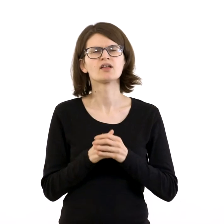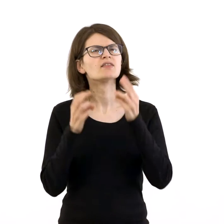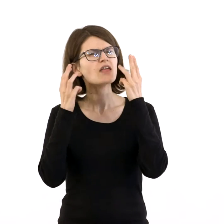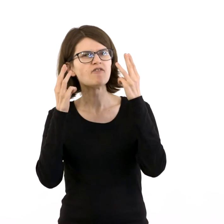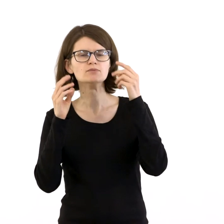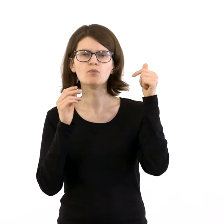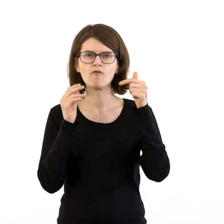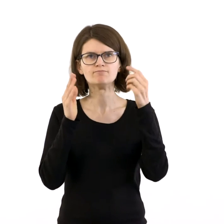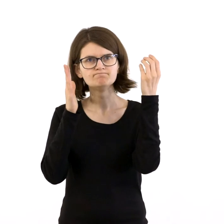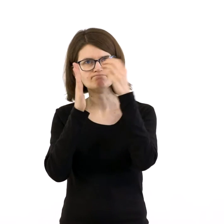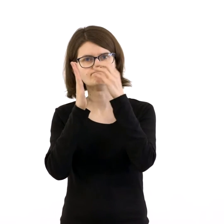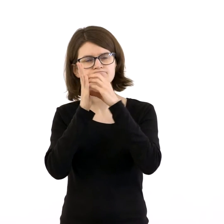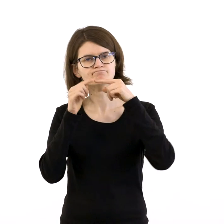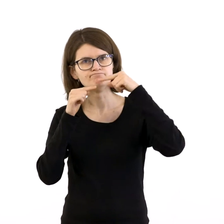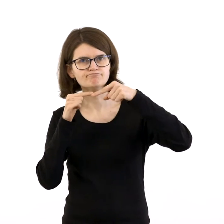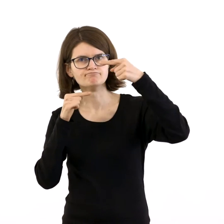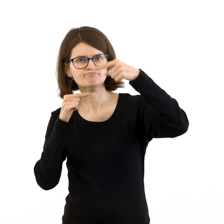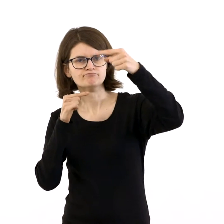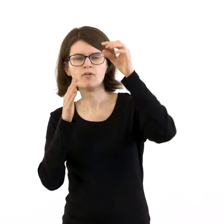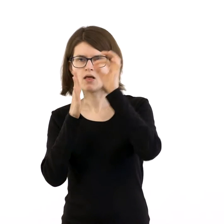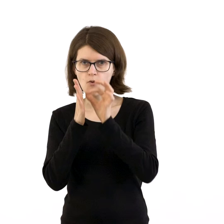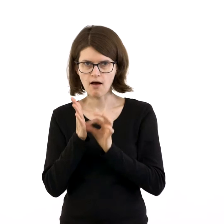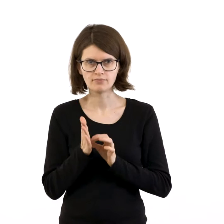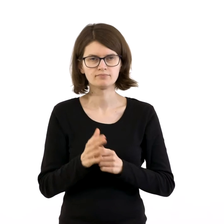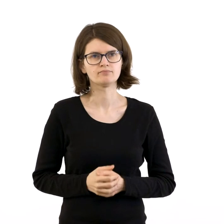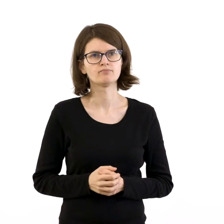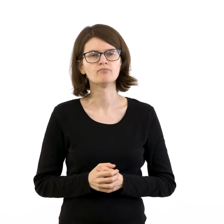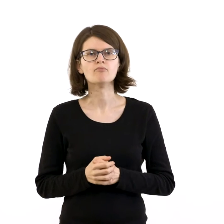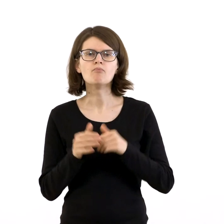Najważniejszym jej elementem powinny być jednak dodawane na bieżąco i regularnie posty.